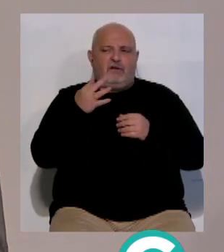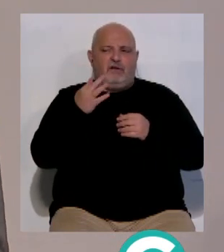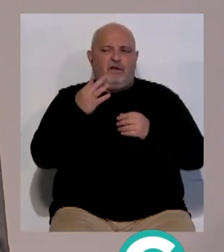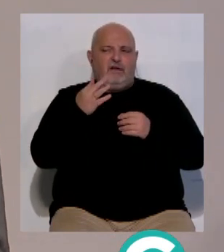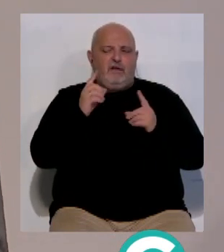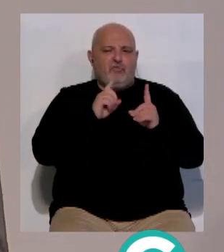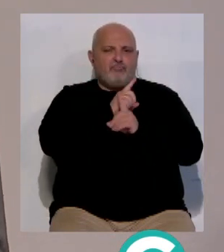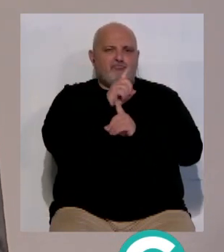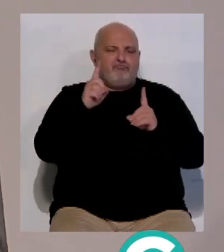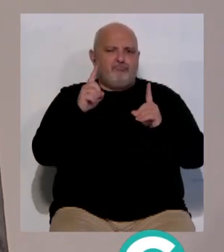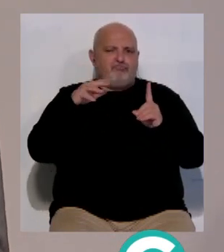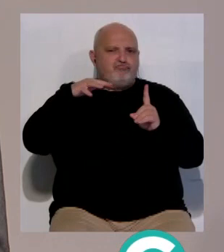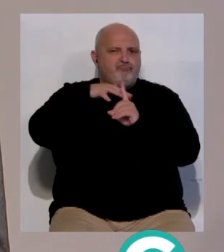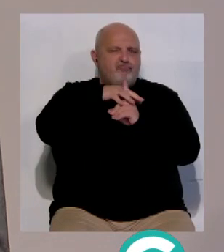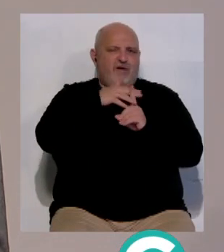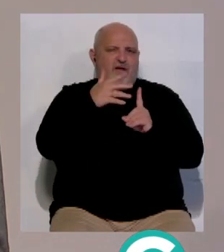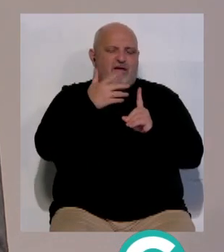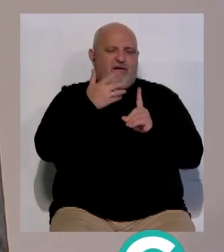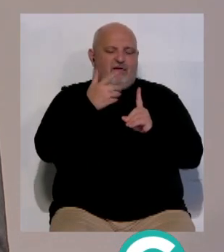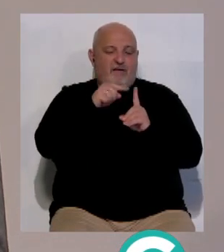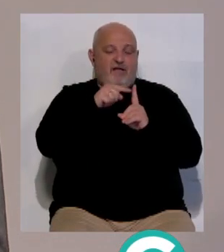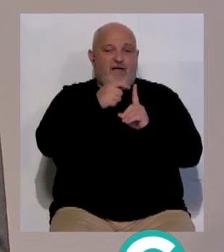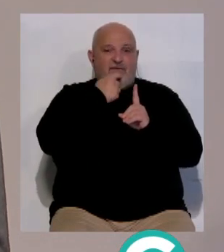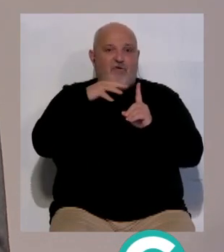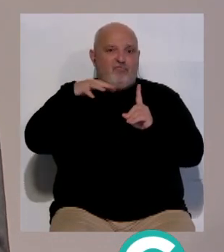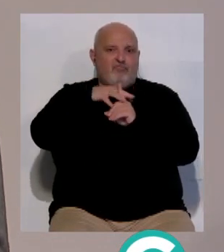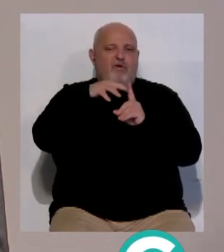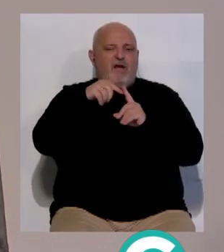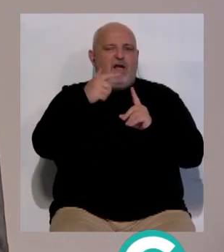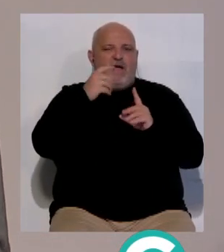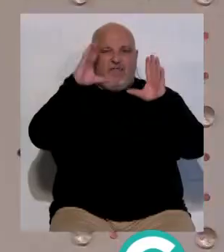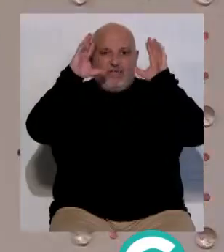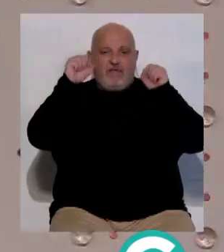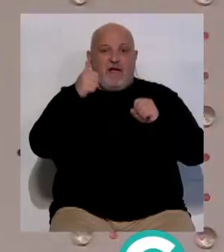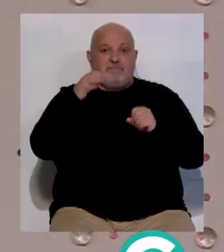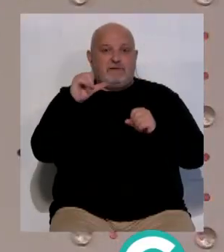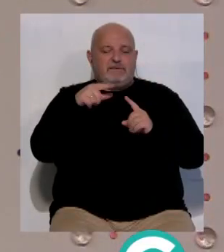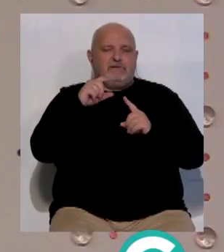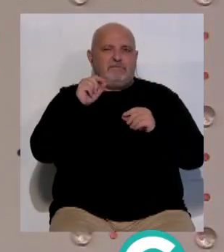alrededor y bueno el moscón grande del equipo del Celta que es en el minuto 88 le peg un cu